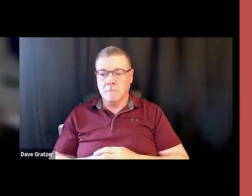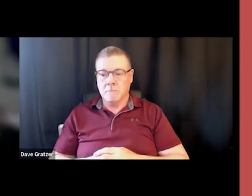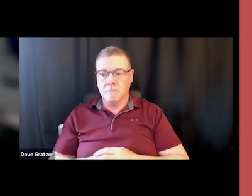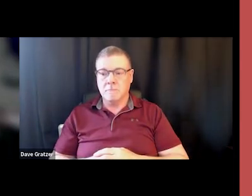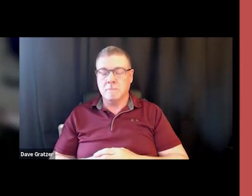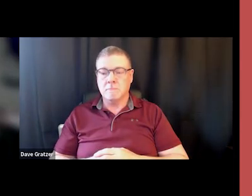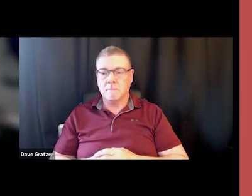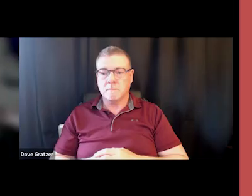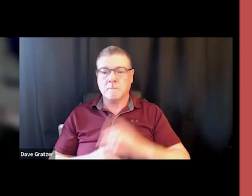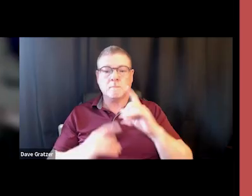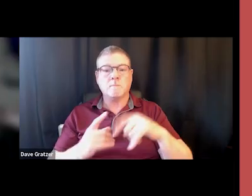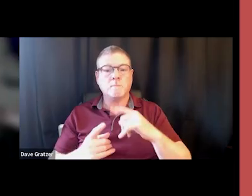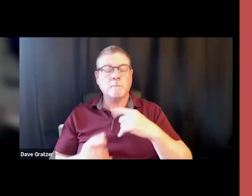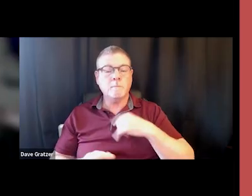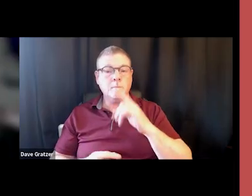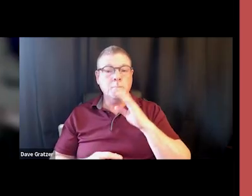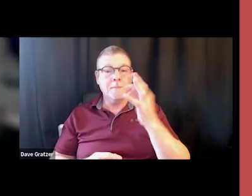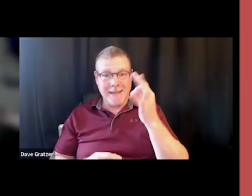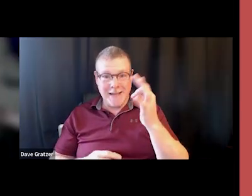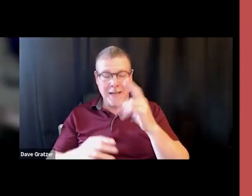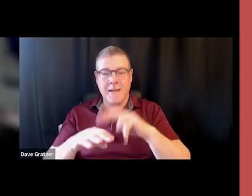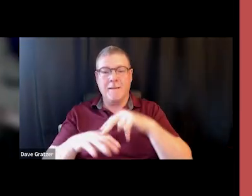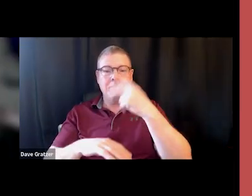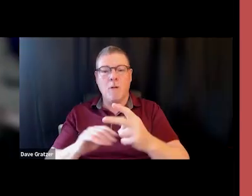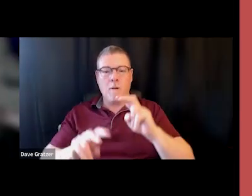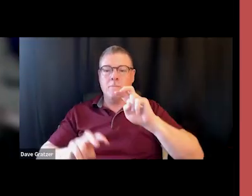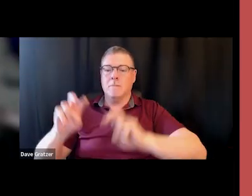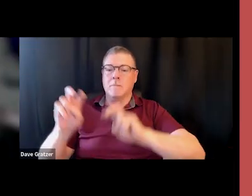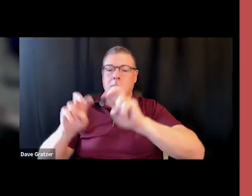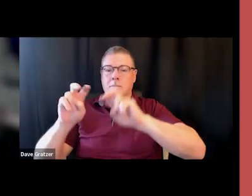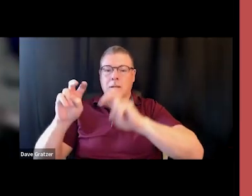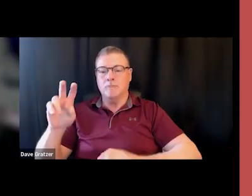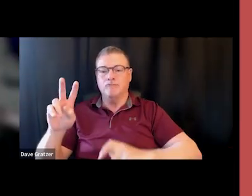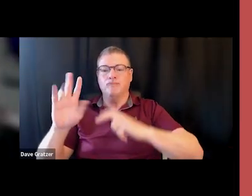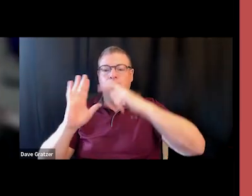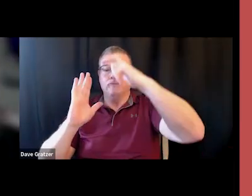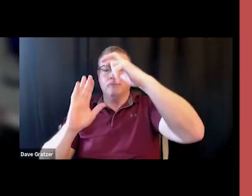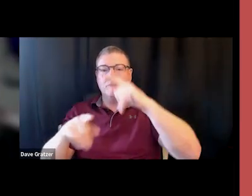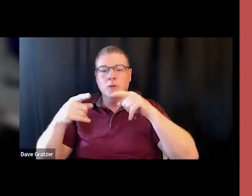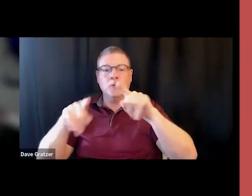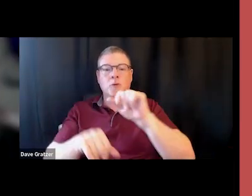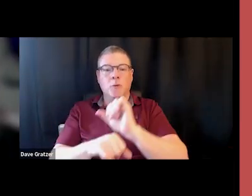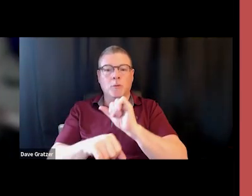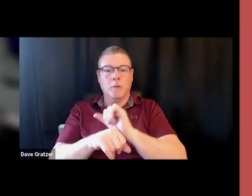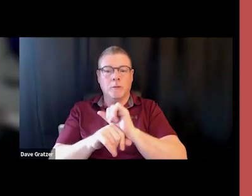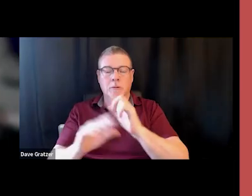Cuando tenía 19 años, me caí de una escalera cuando estaba en el trabajo.